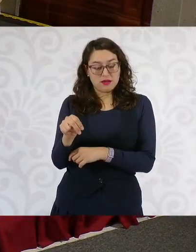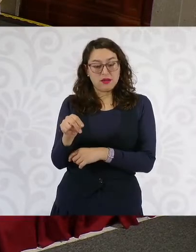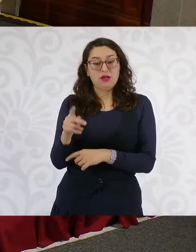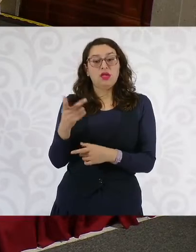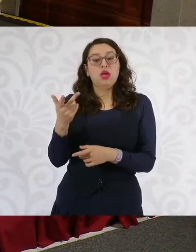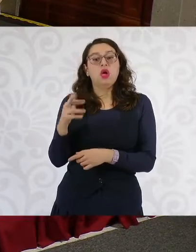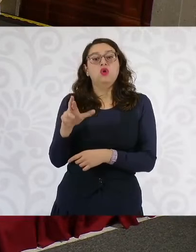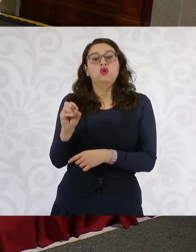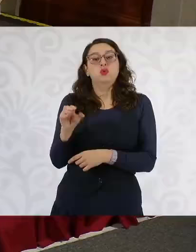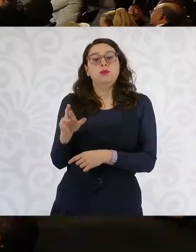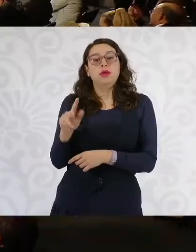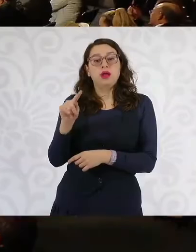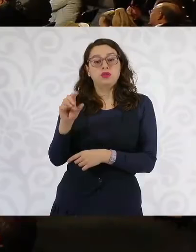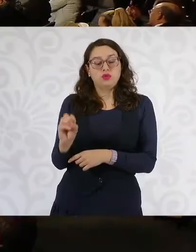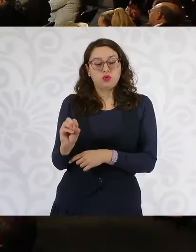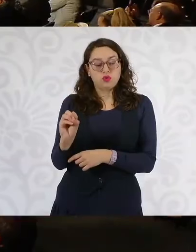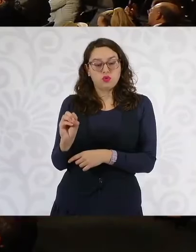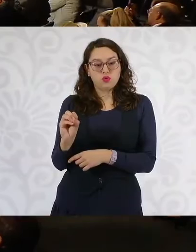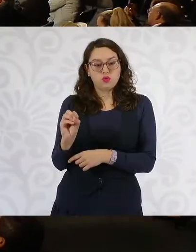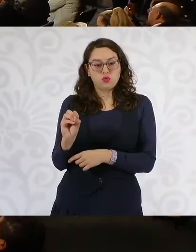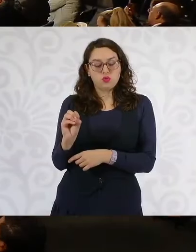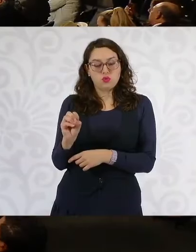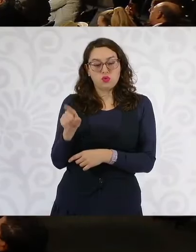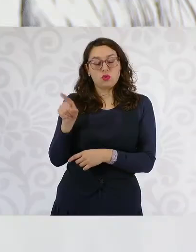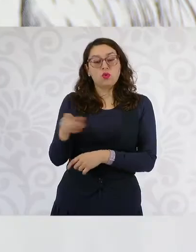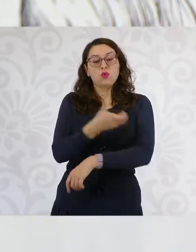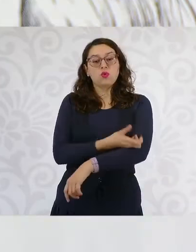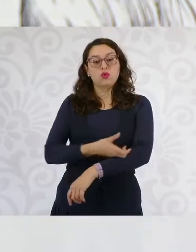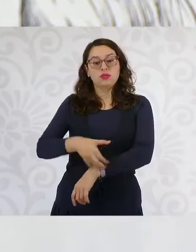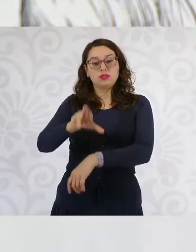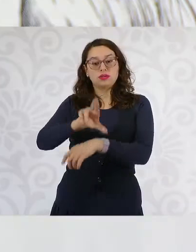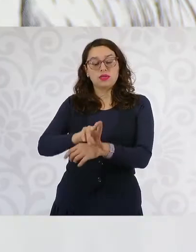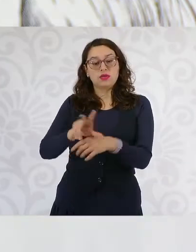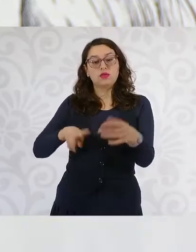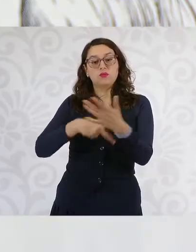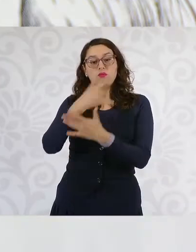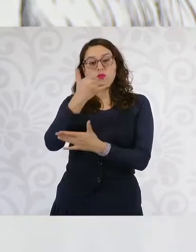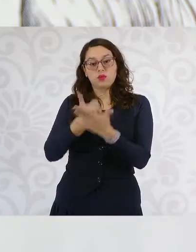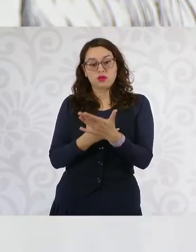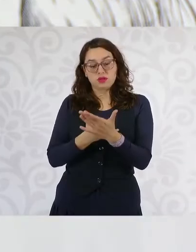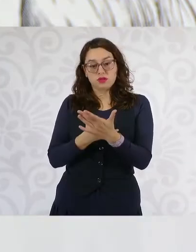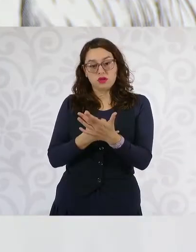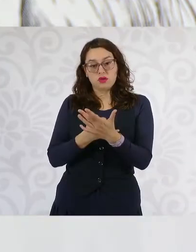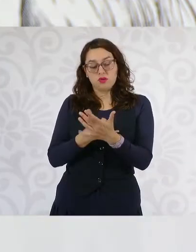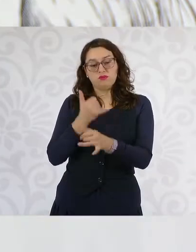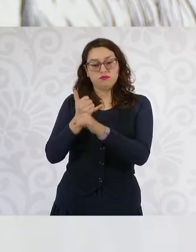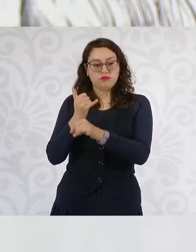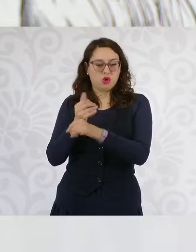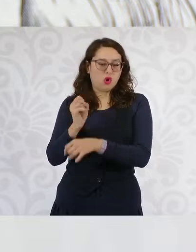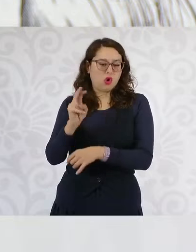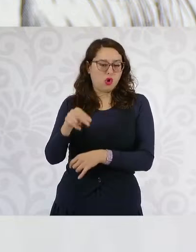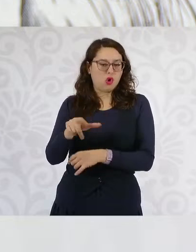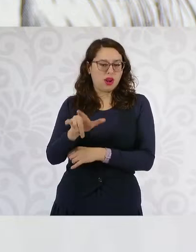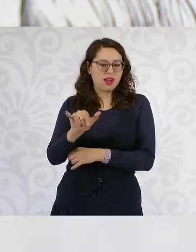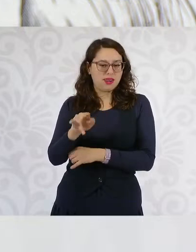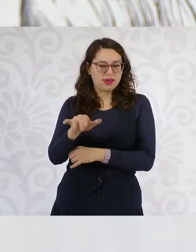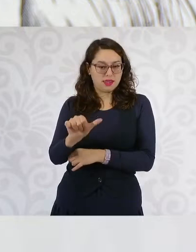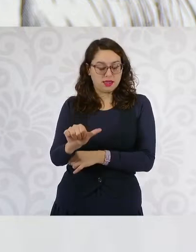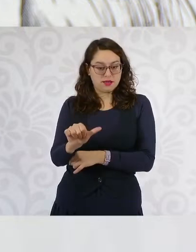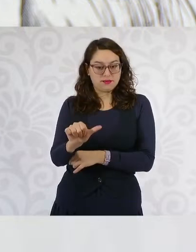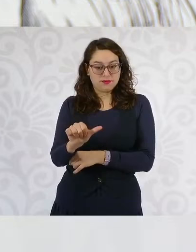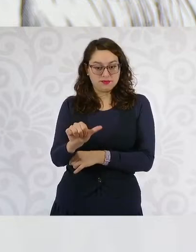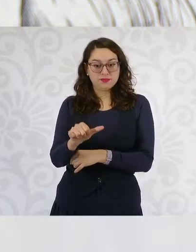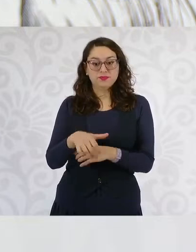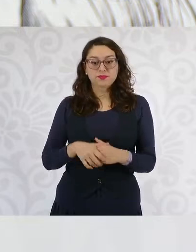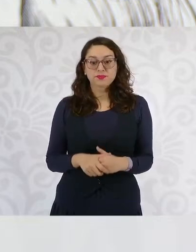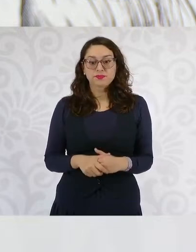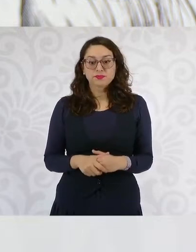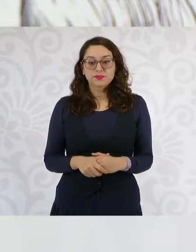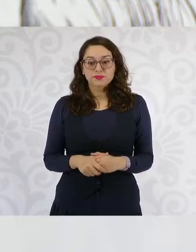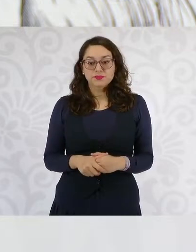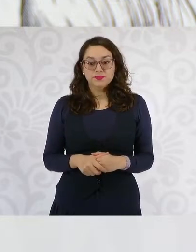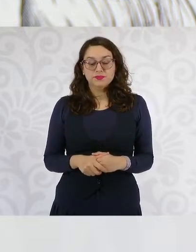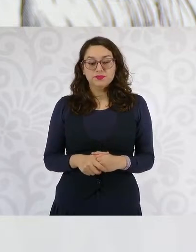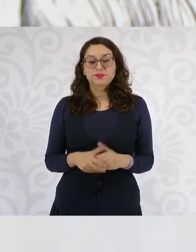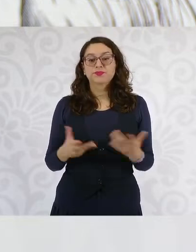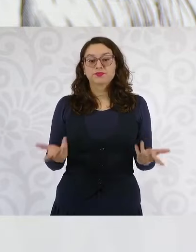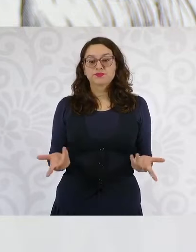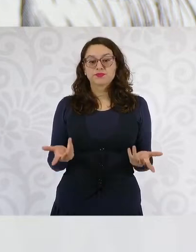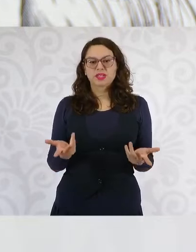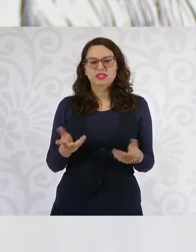capuano quien es el coordinador del proyecto olía que es esta red de autos eléctricos que